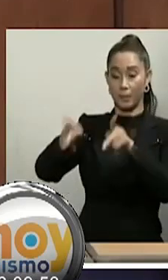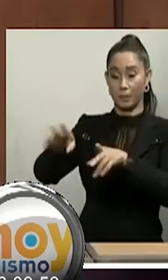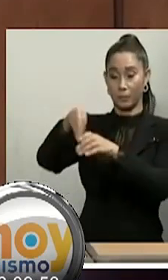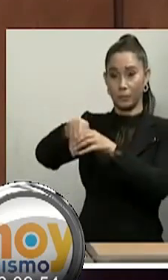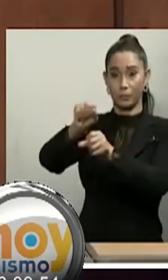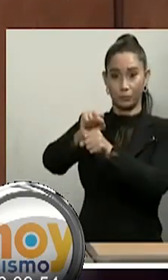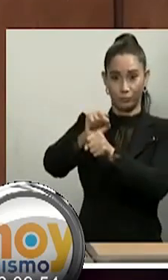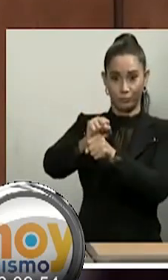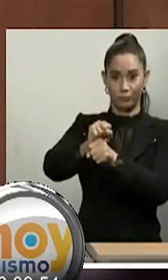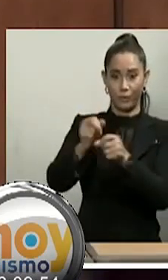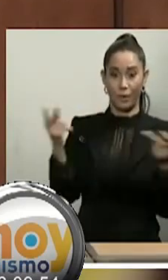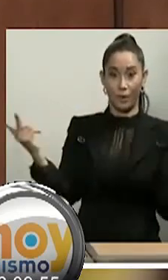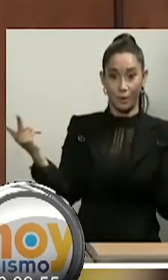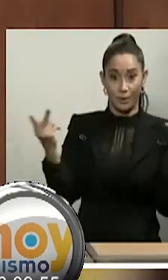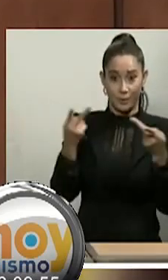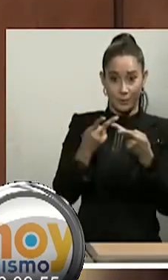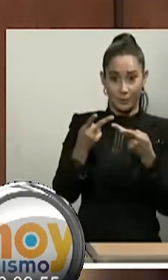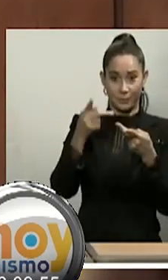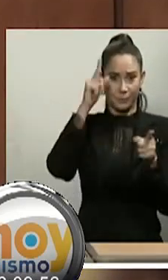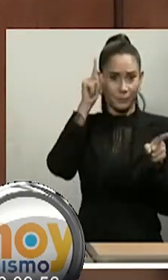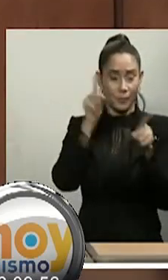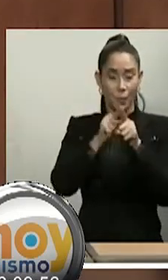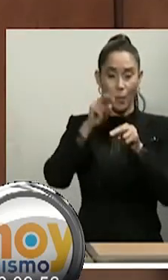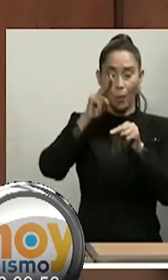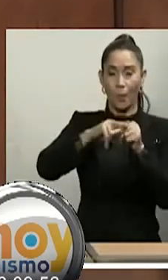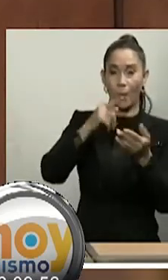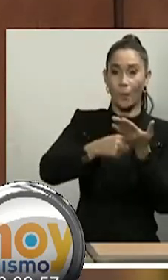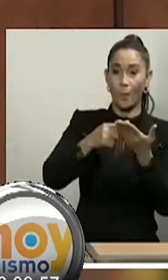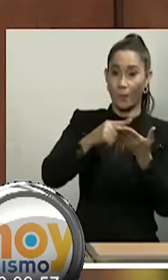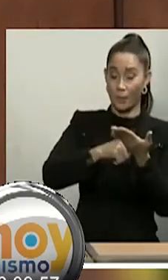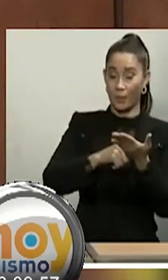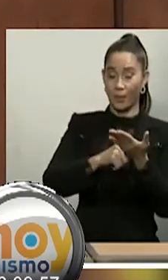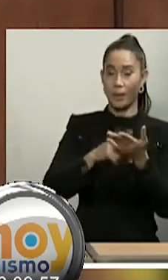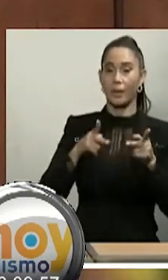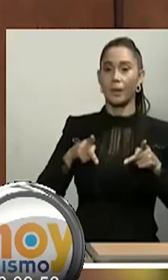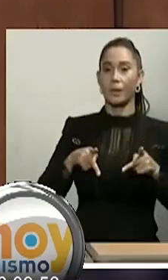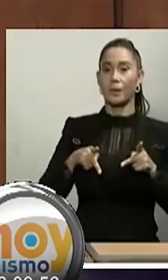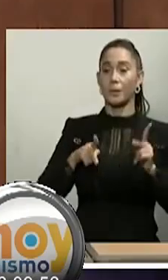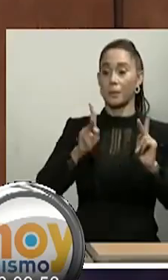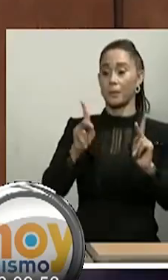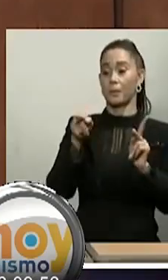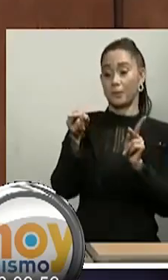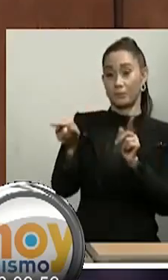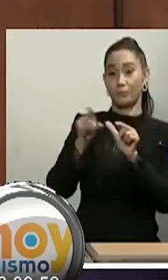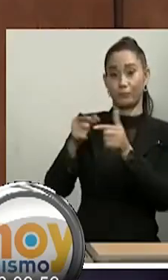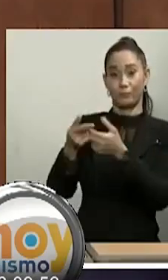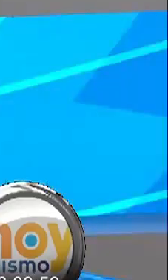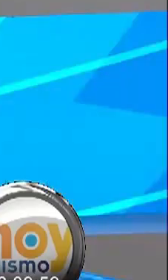pensión a estos dirigentes los cuales algunos de ellos tienen más años que uno inclusive de